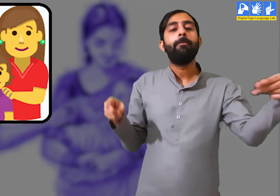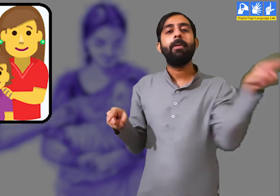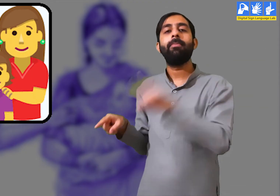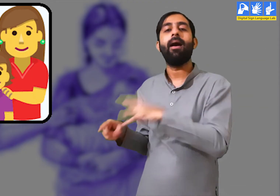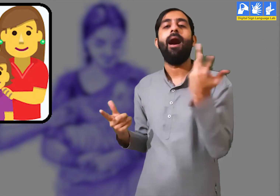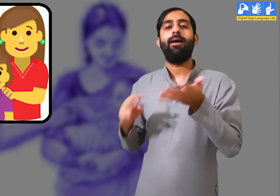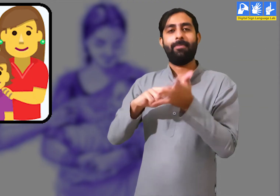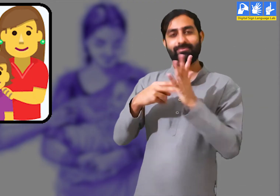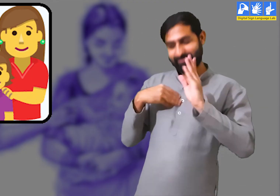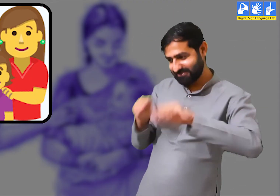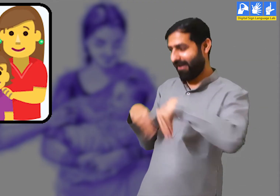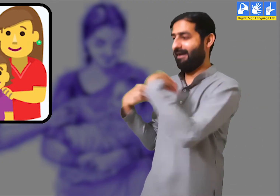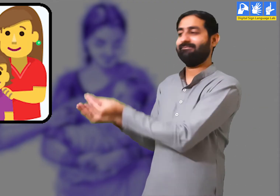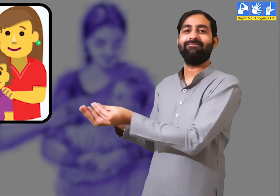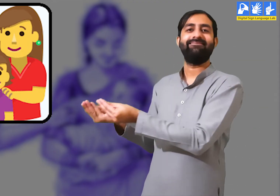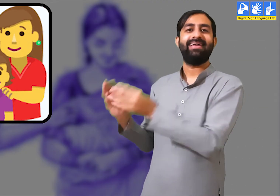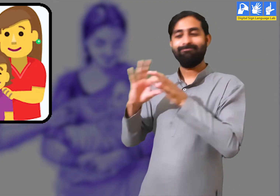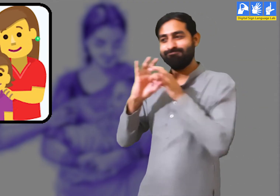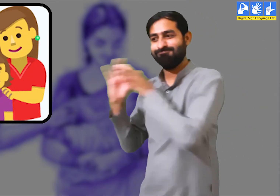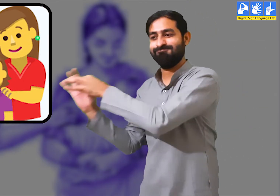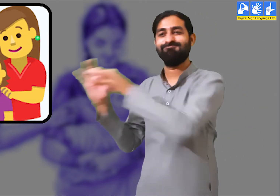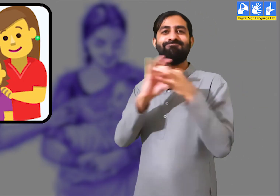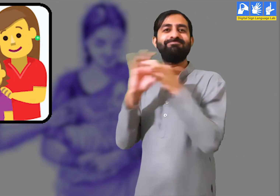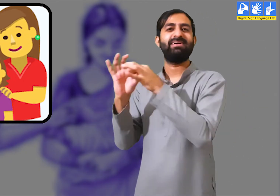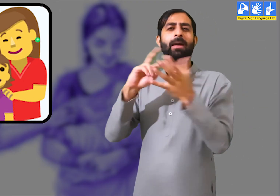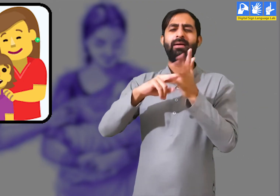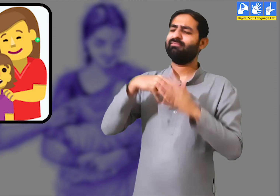जिसके बदले हमें उनका आदर और सम्मान करना चाहिए।